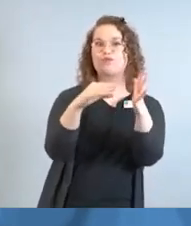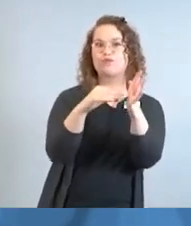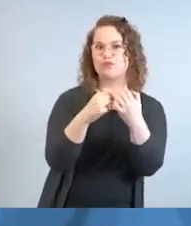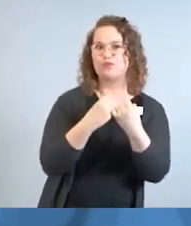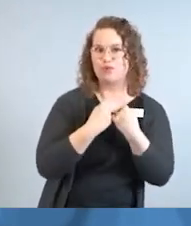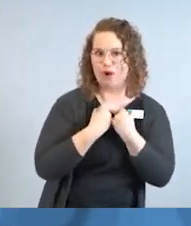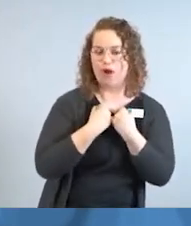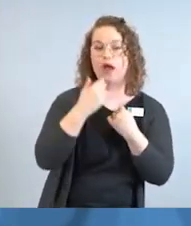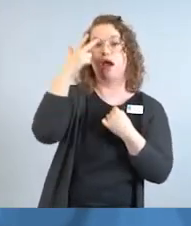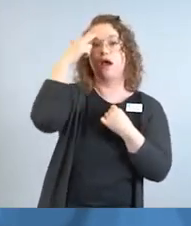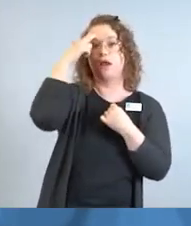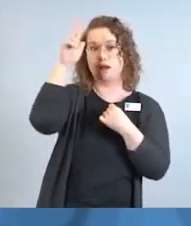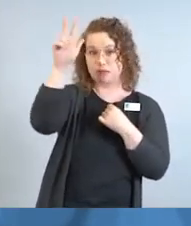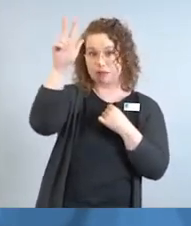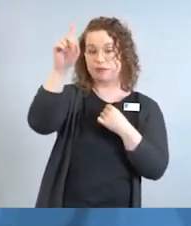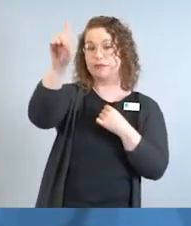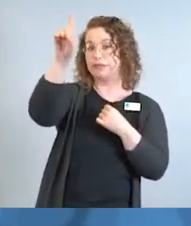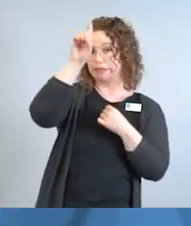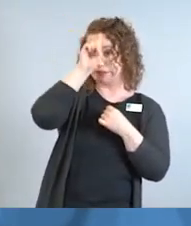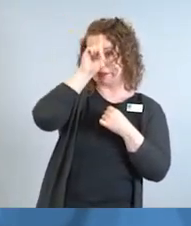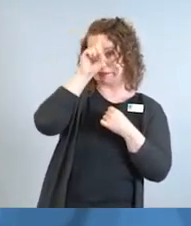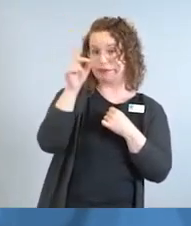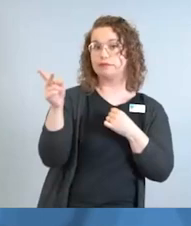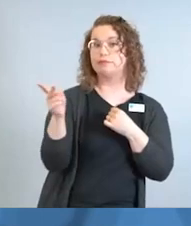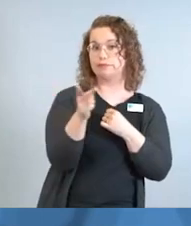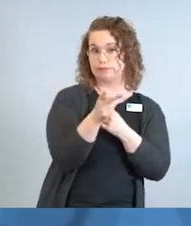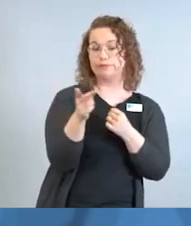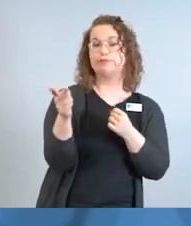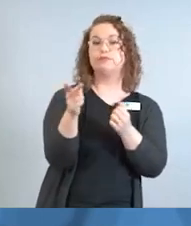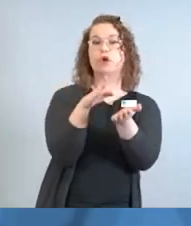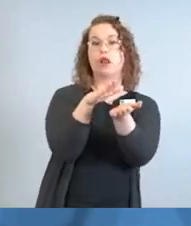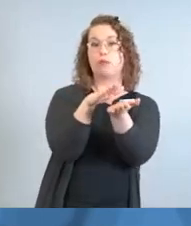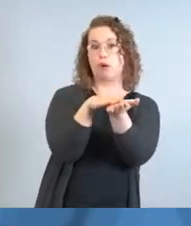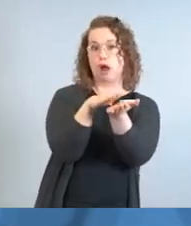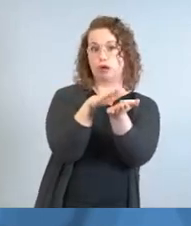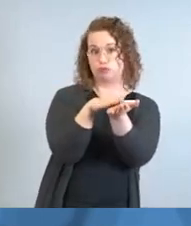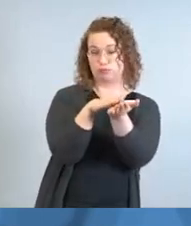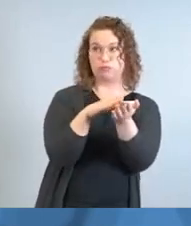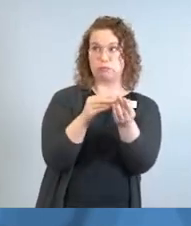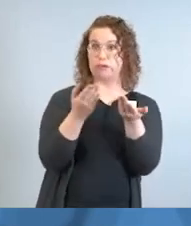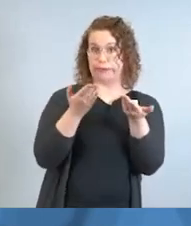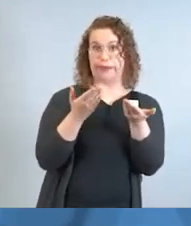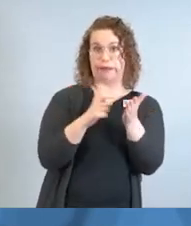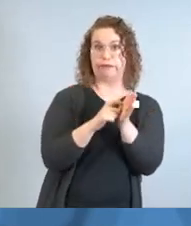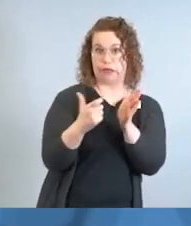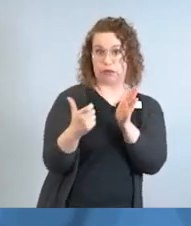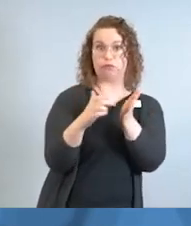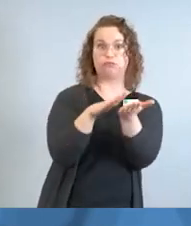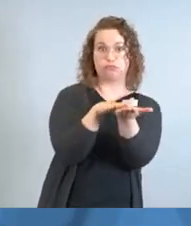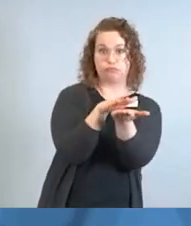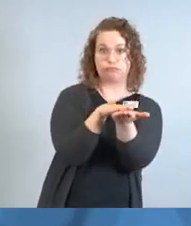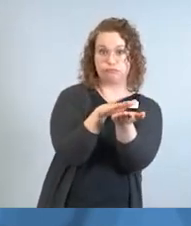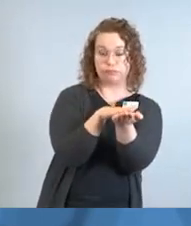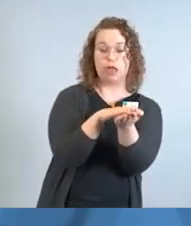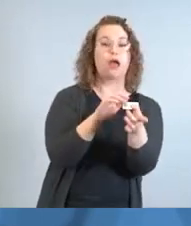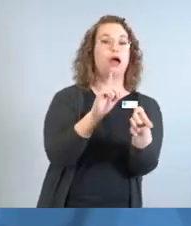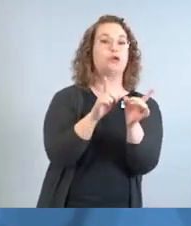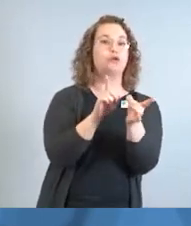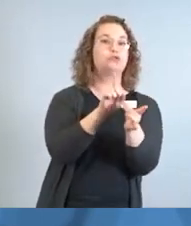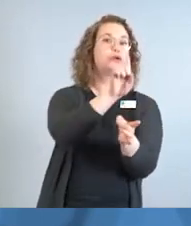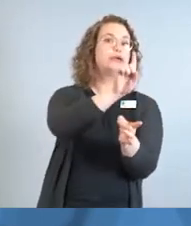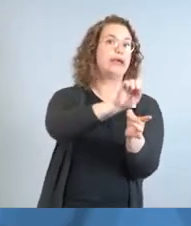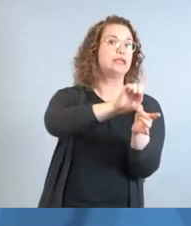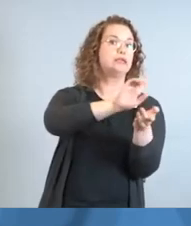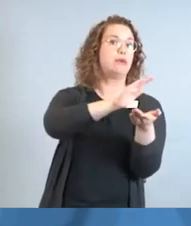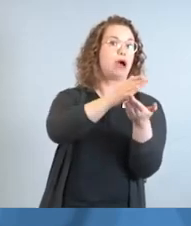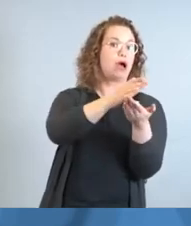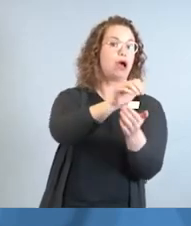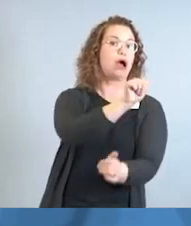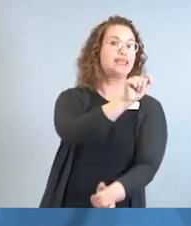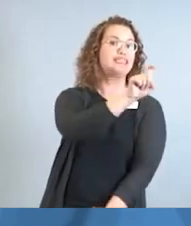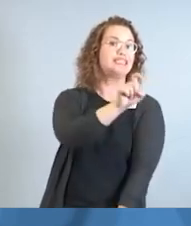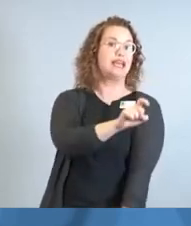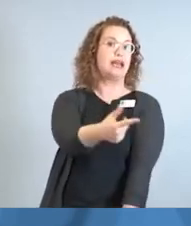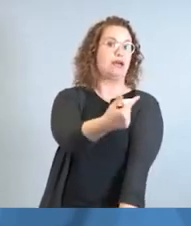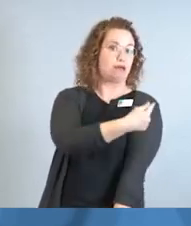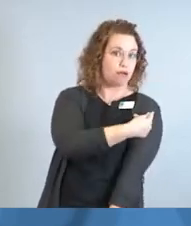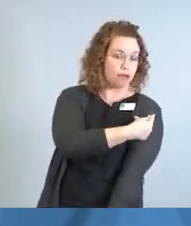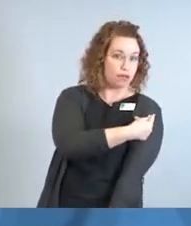Ranska ja Saksa ovat suositelleet tällä viikolla, että jos on saanut Astra Zenecan ensin ja on alle 60-vuotias,